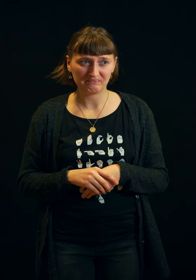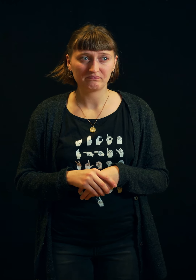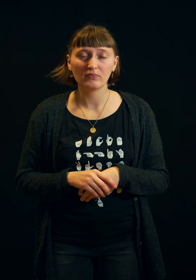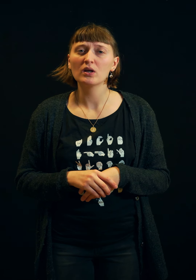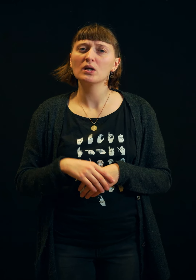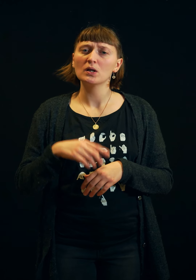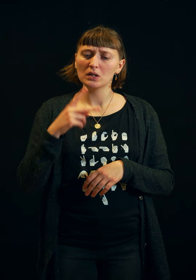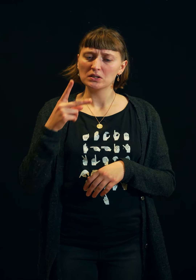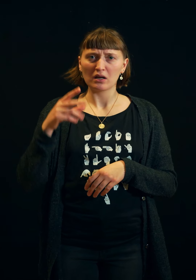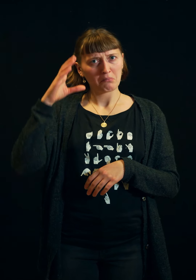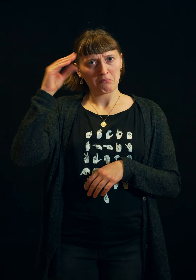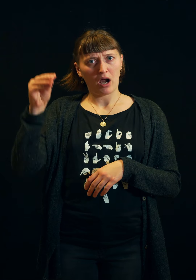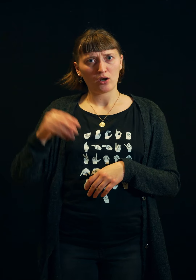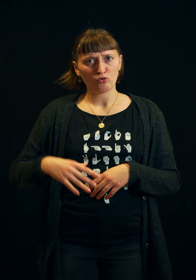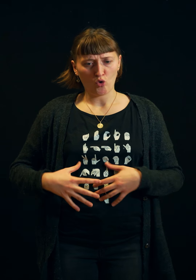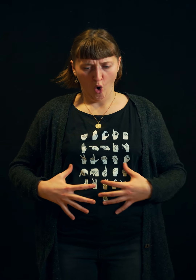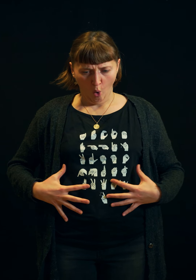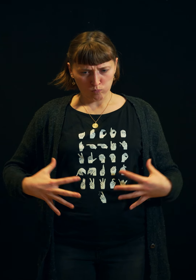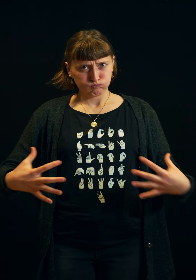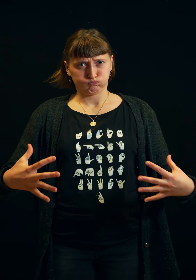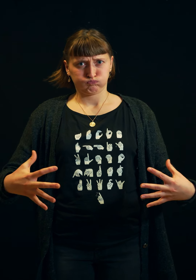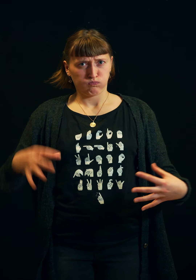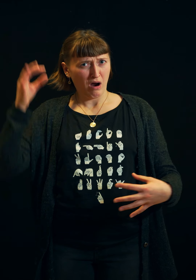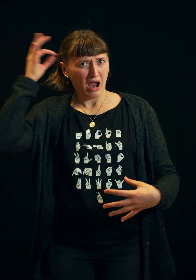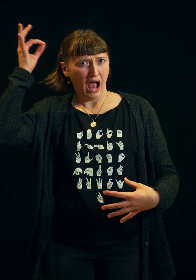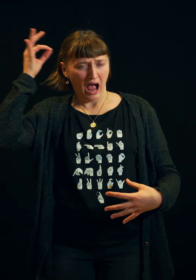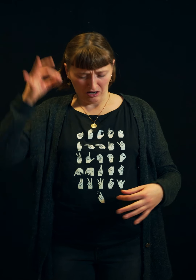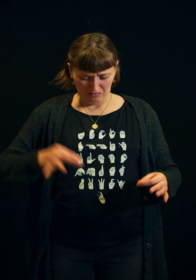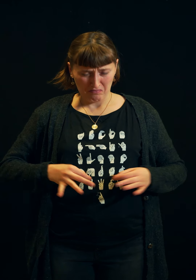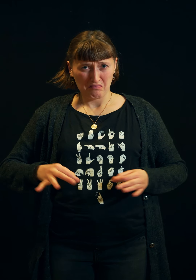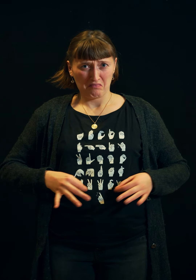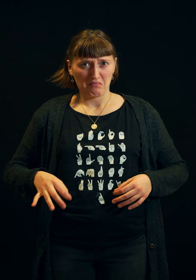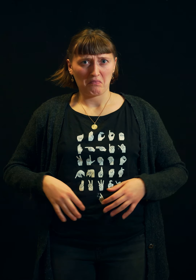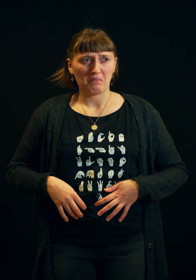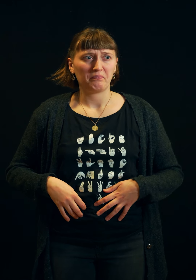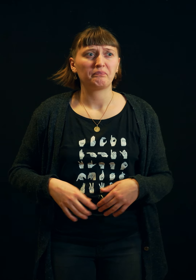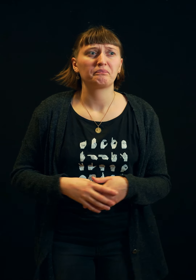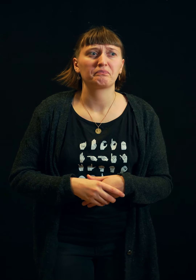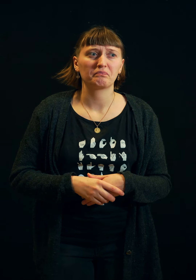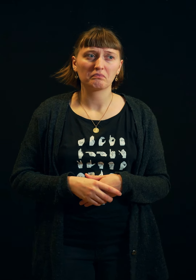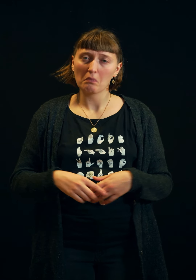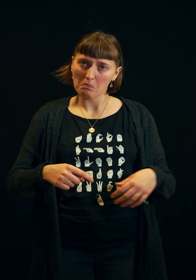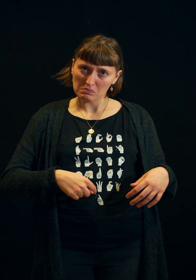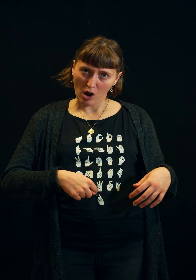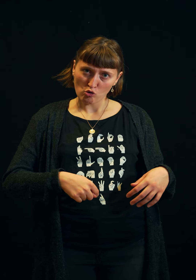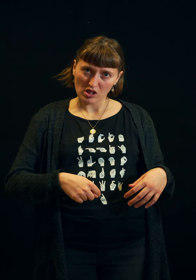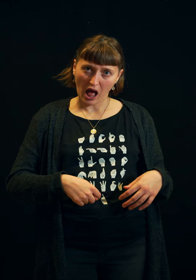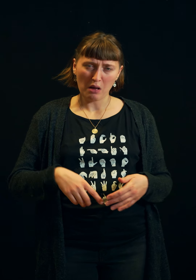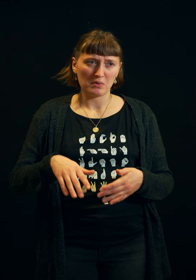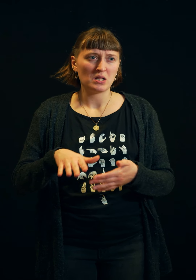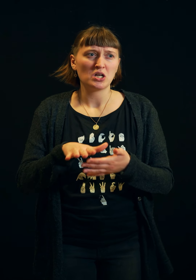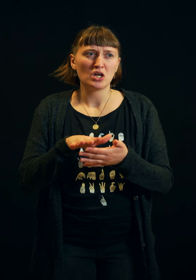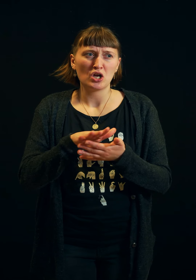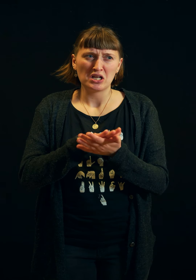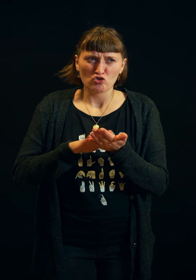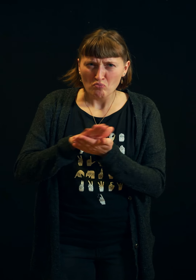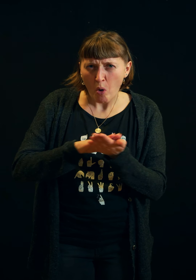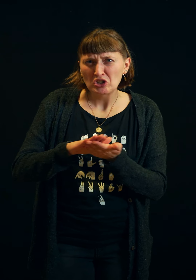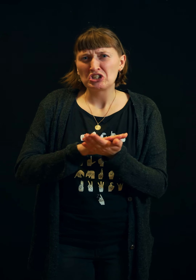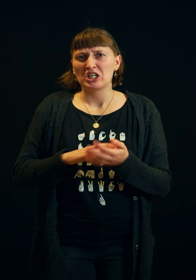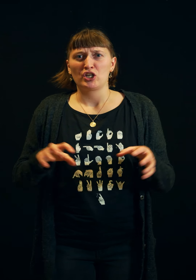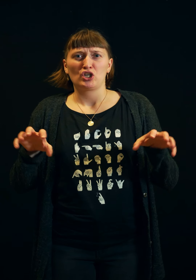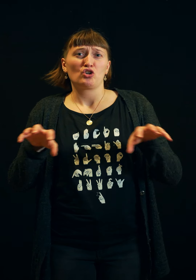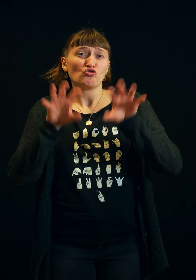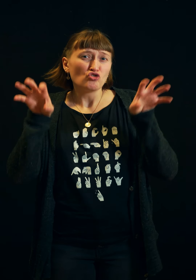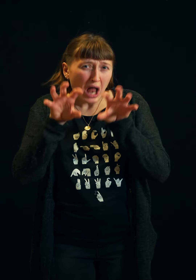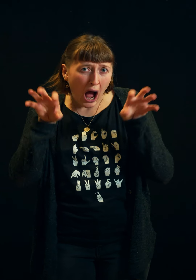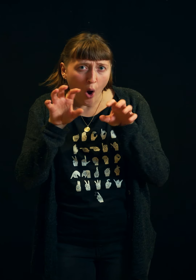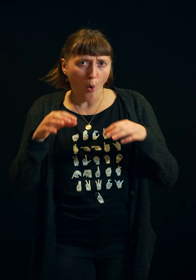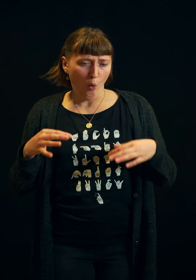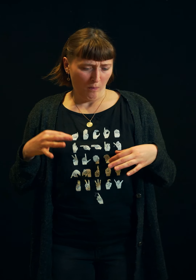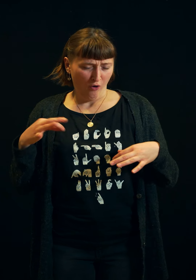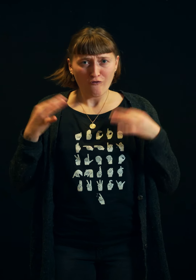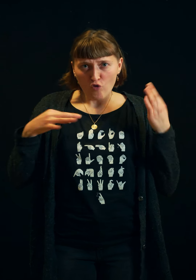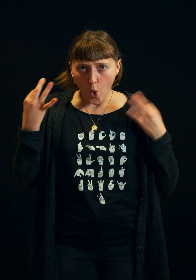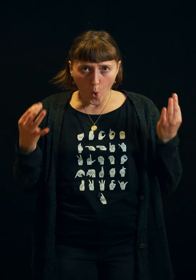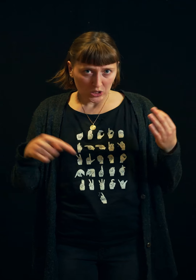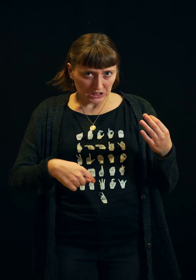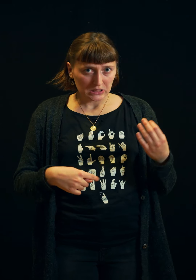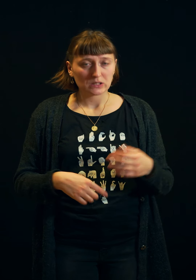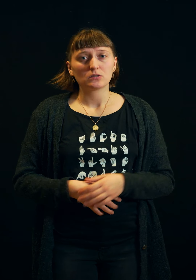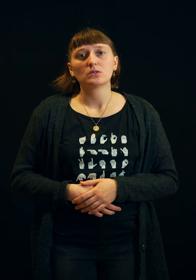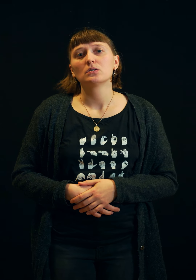Der Bauch darüber pelzig, samt Vogelnest im Nabel,